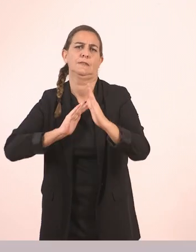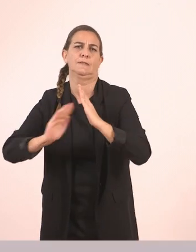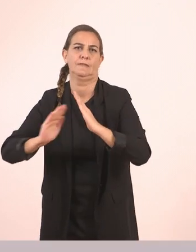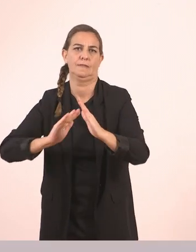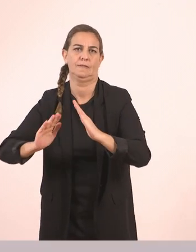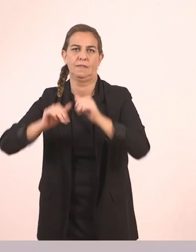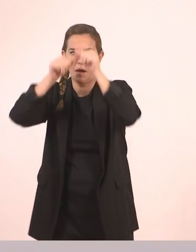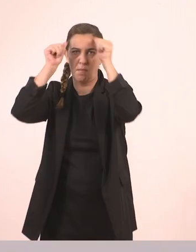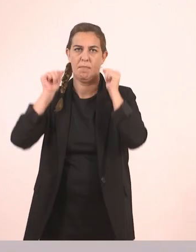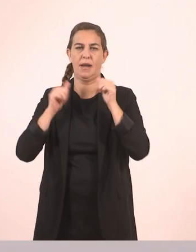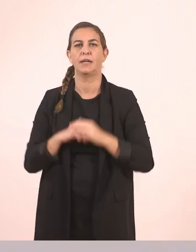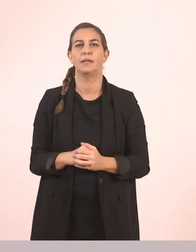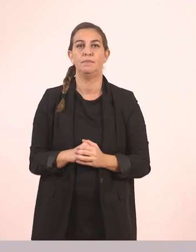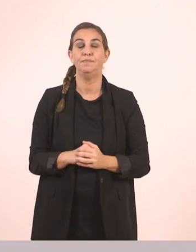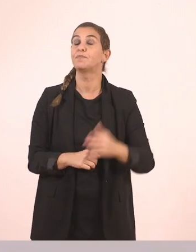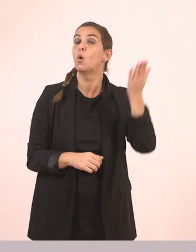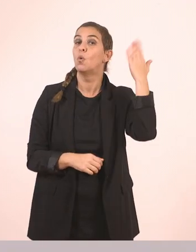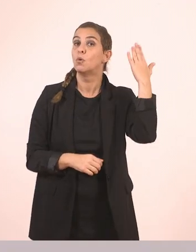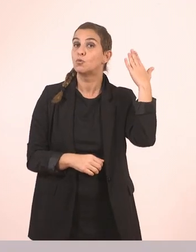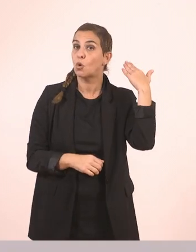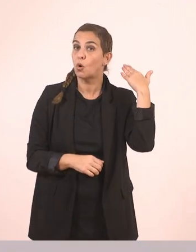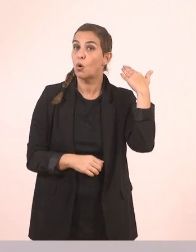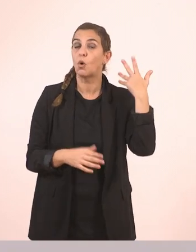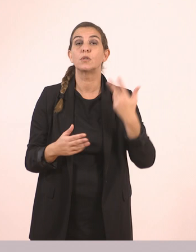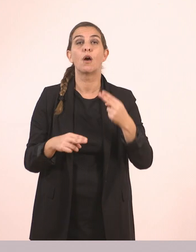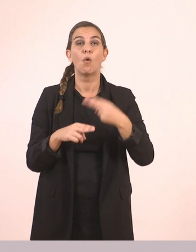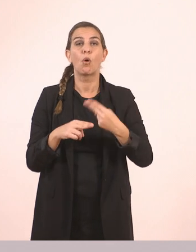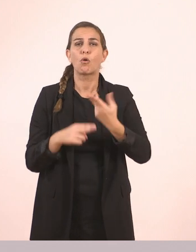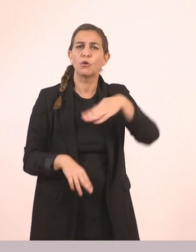Εκείνον την καιρό λοιπόν , παιδιά, ο Ρωμαίος Αυτοκράτορας Καίσαρας Αύγουστος,